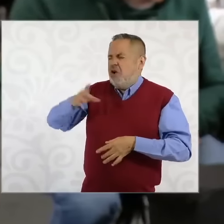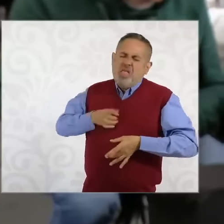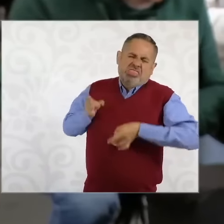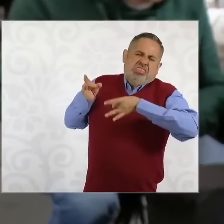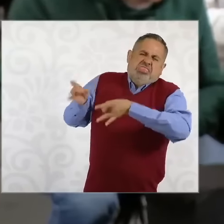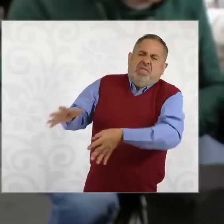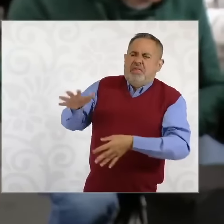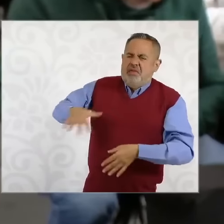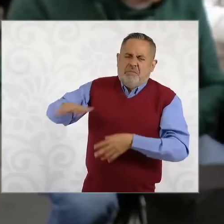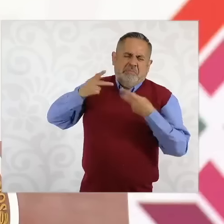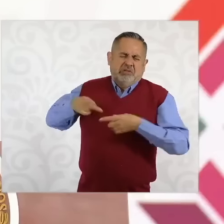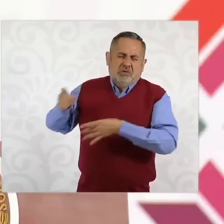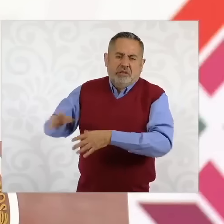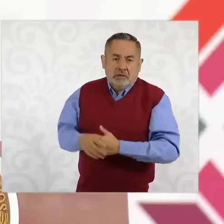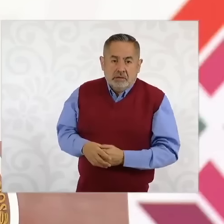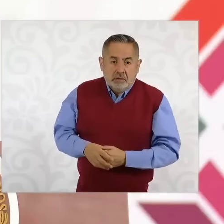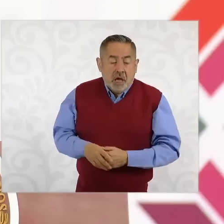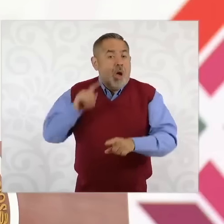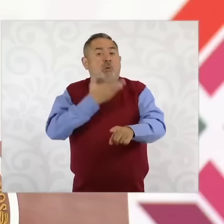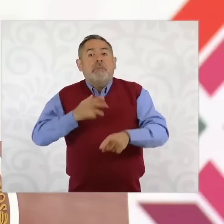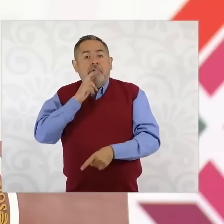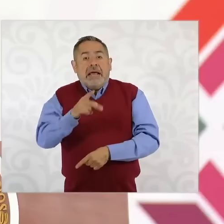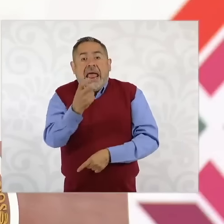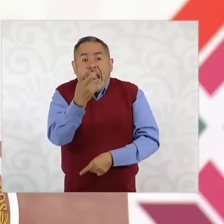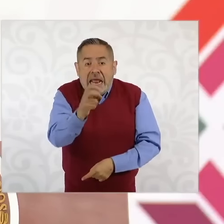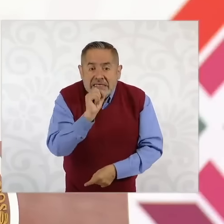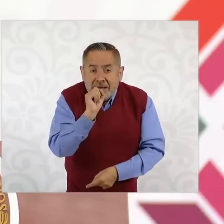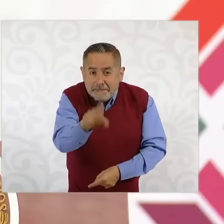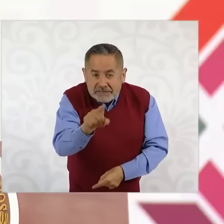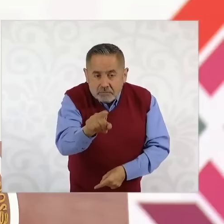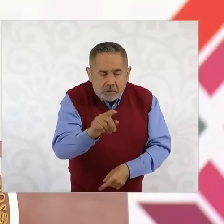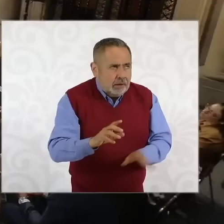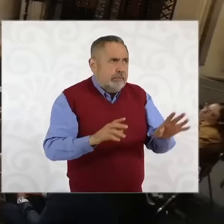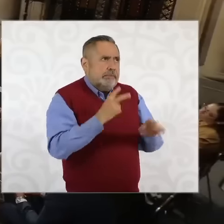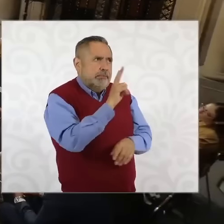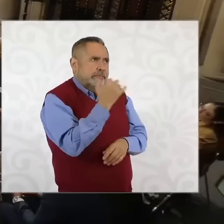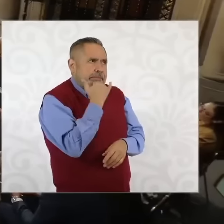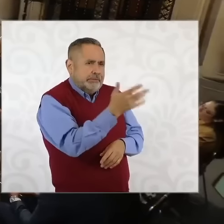como nación. Ese mismo periodista fue el que dijo, correcto que eh bueno, no sé, adelante, adelante